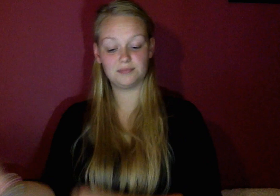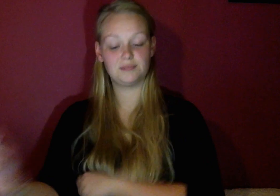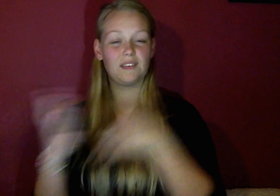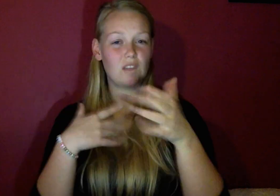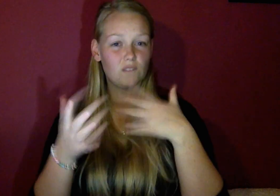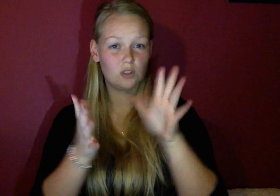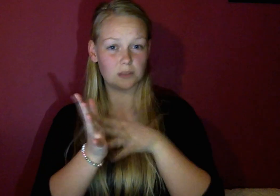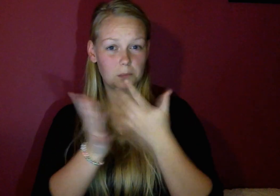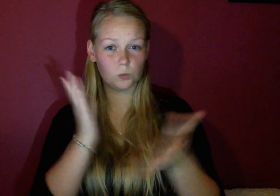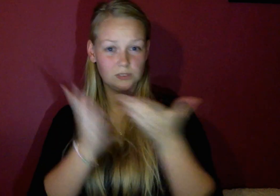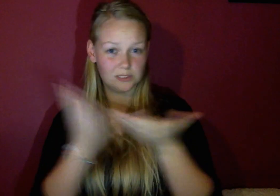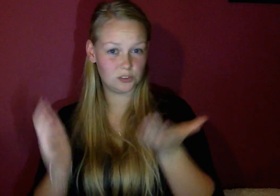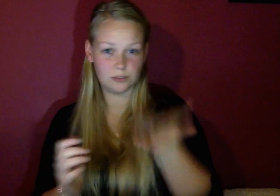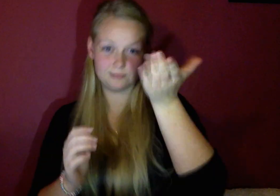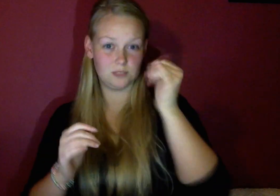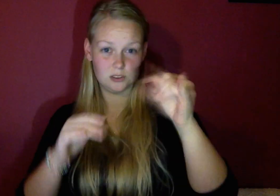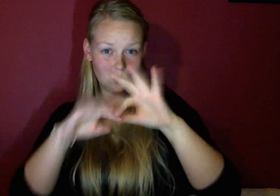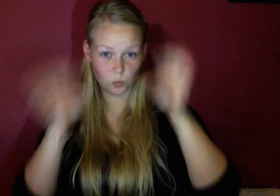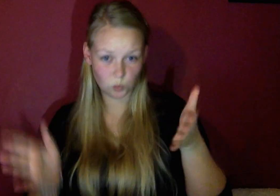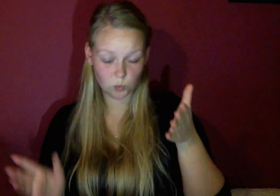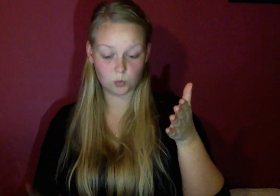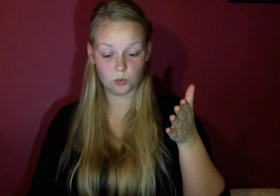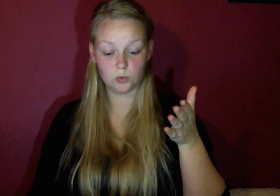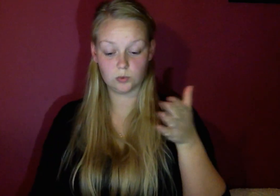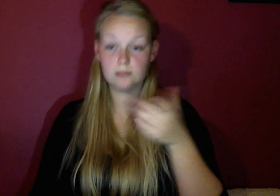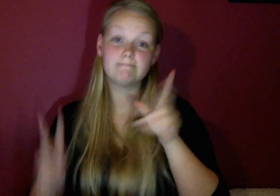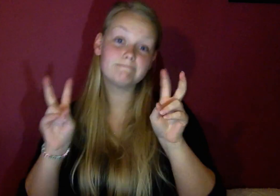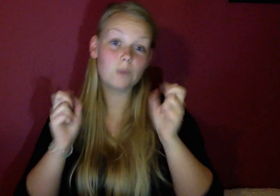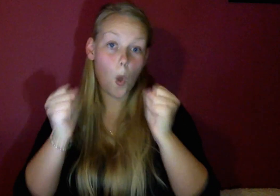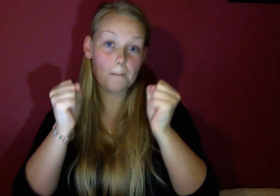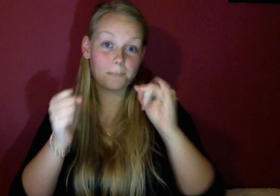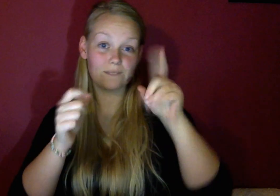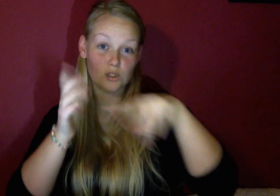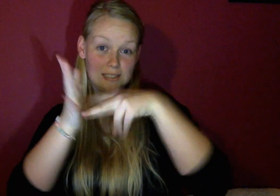Ja, det där om varför teckenspråket inte lyfts fram i sjukhusen och det för att det finns för stort hopp för